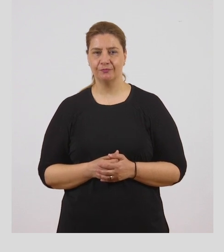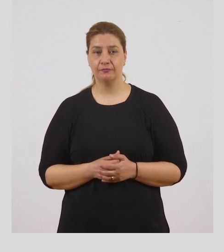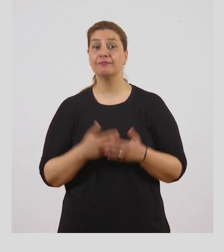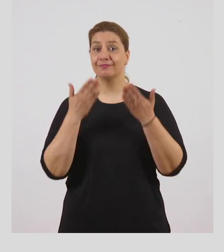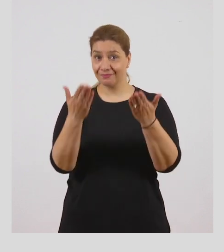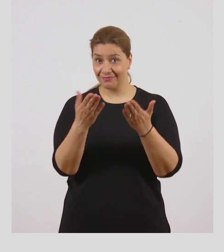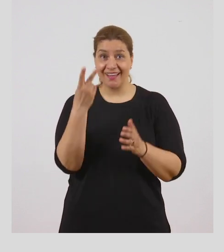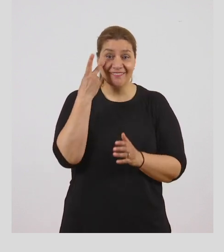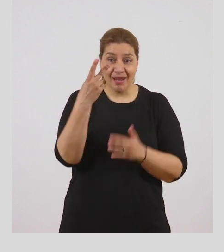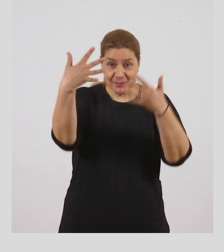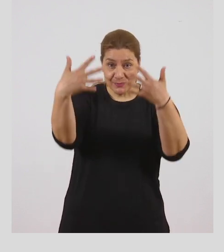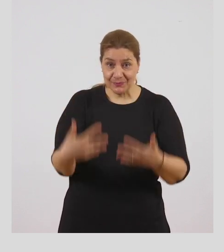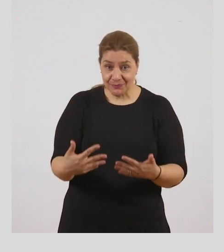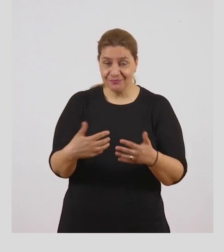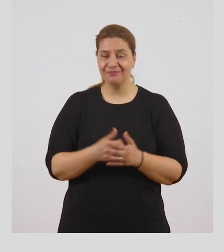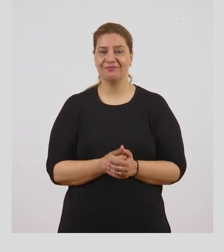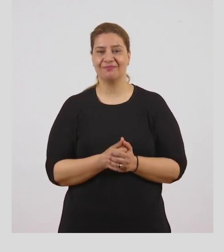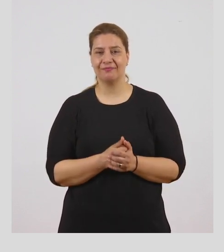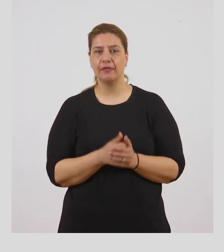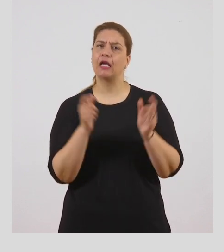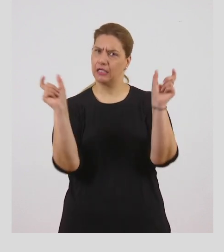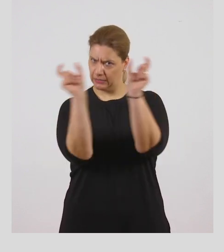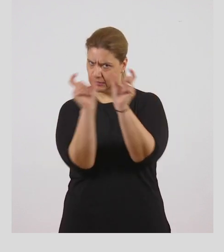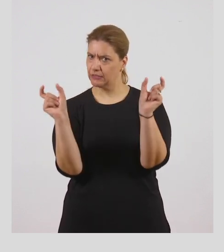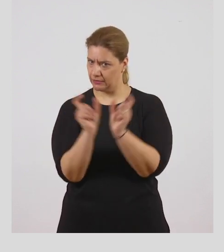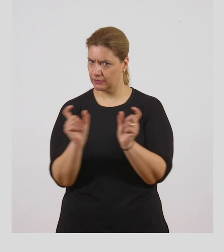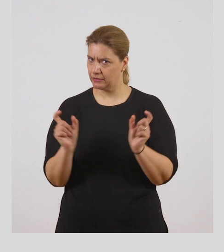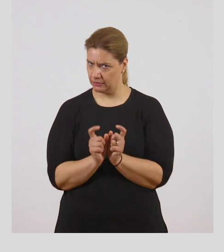Και εδώ βλέπουμε πολλές σύνθετες λέξεις, παιδιά.